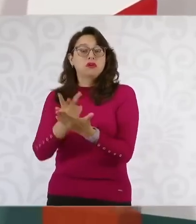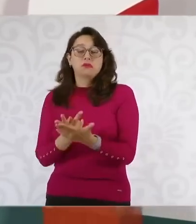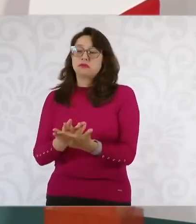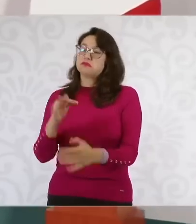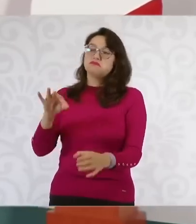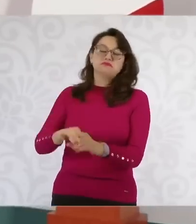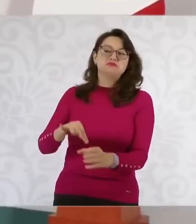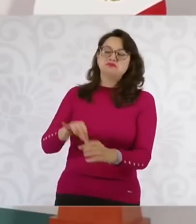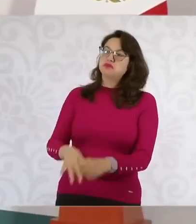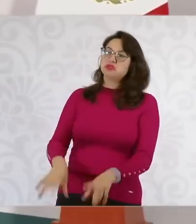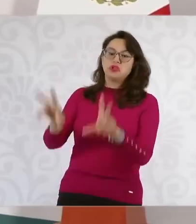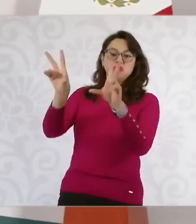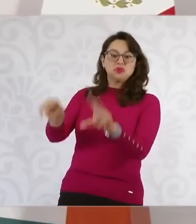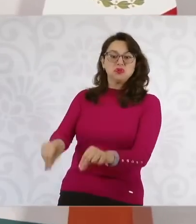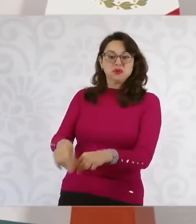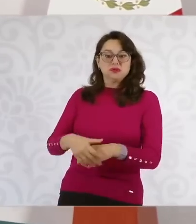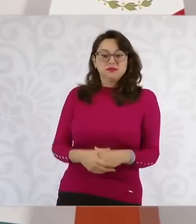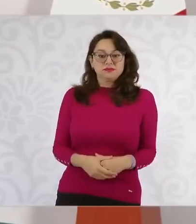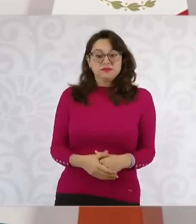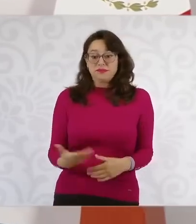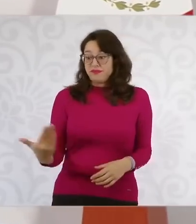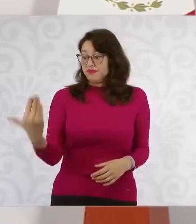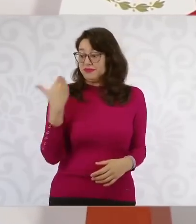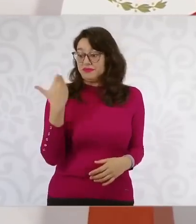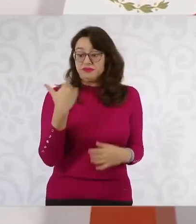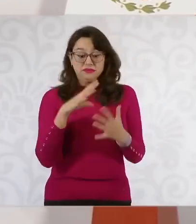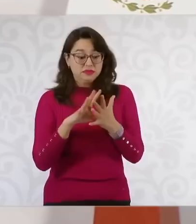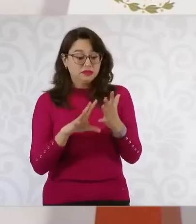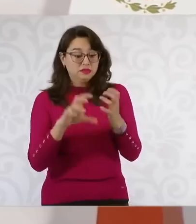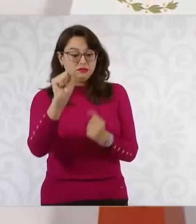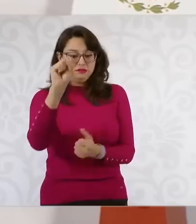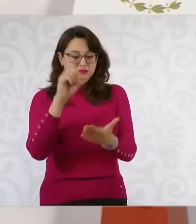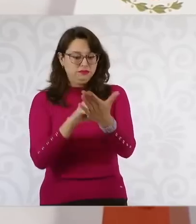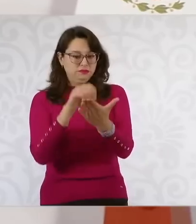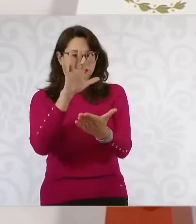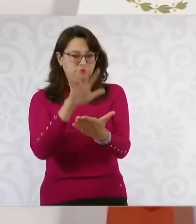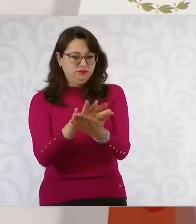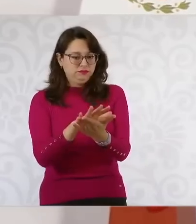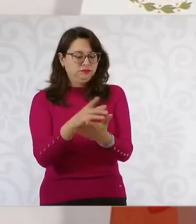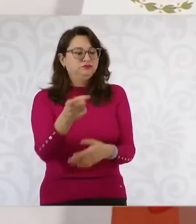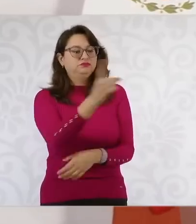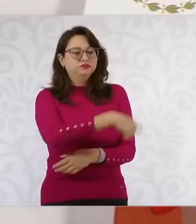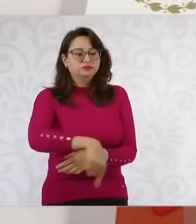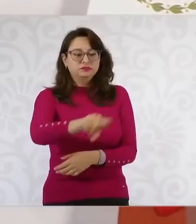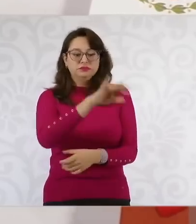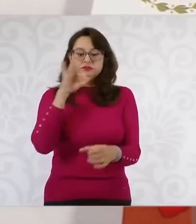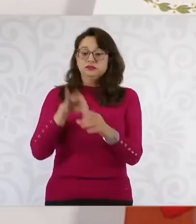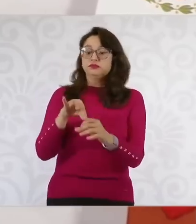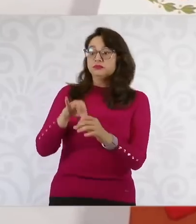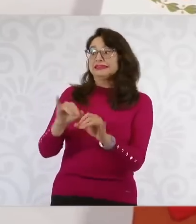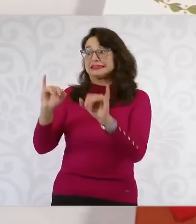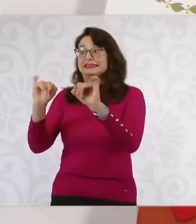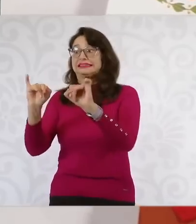los programas del bienestar primero dijeron que le iban a votar a favor luego la votaron en contra o